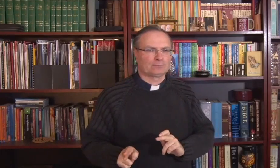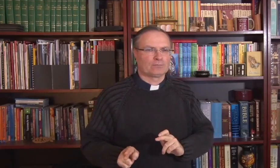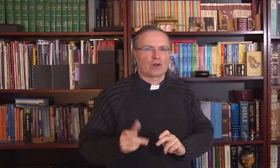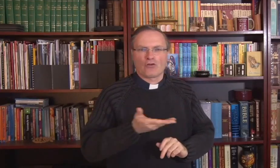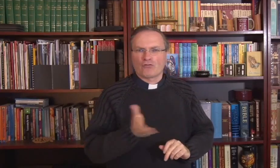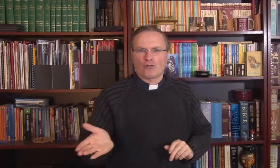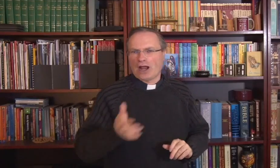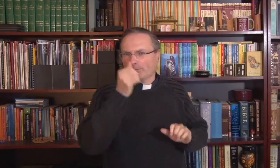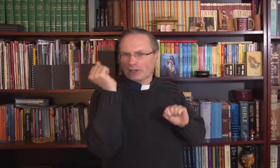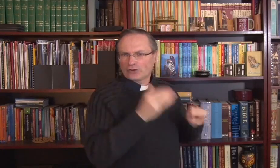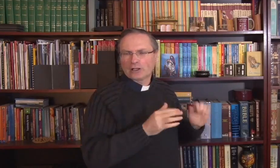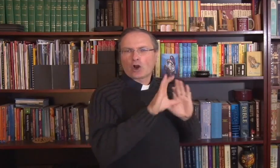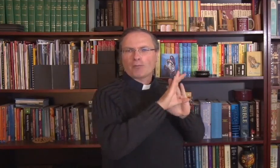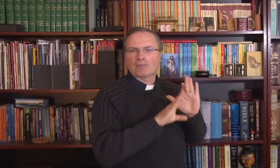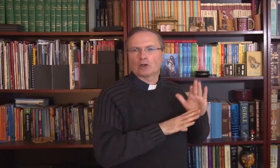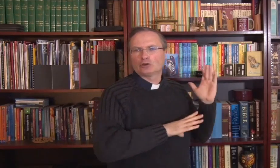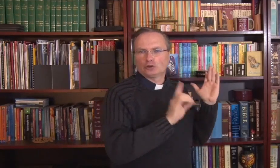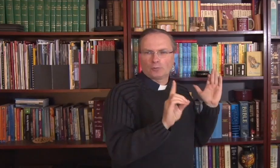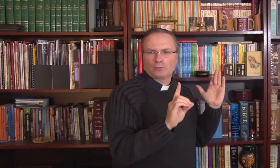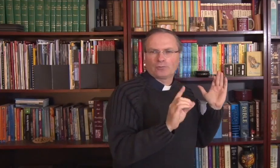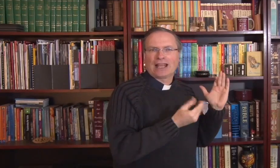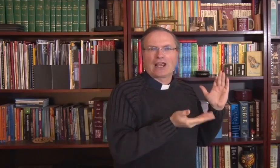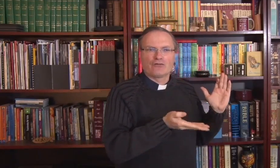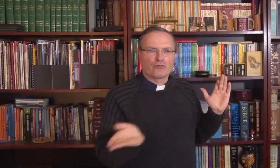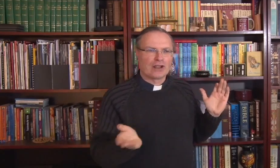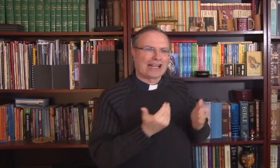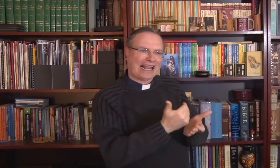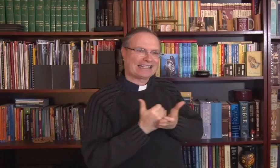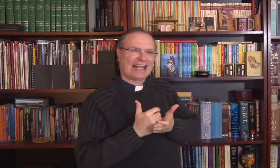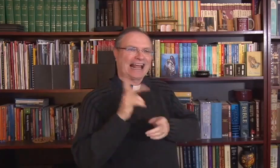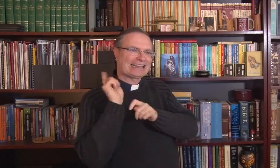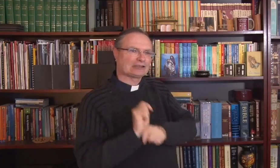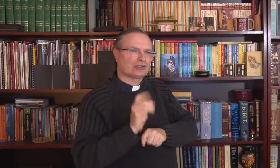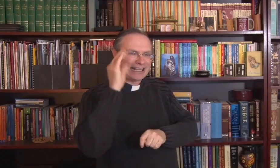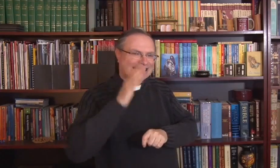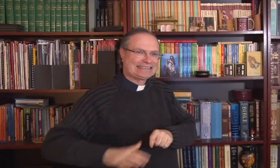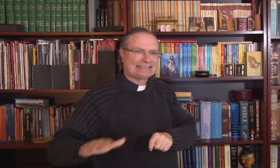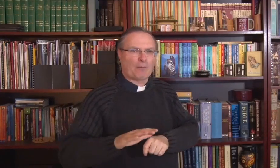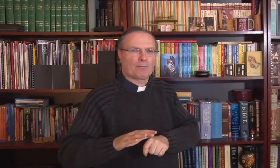Vous abandonnez le commandement de Dieu et vous gardez la tradition des hommes